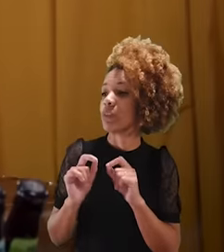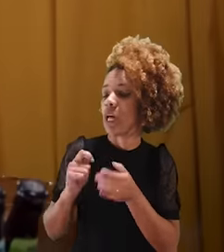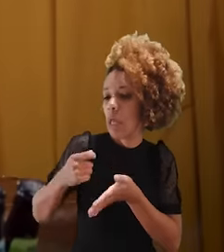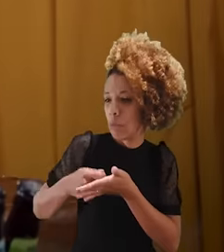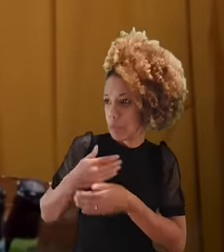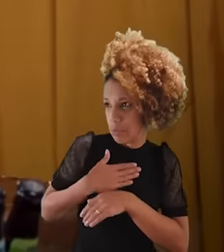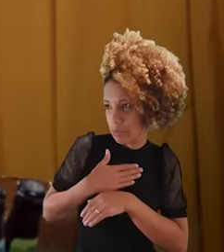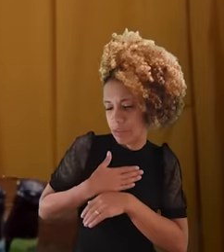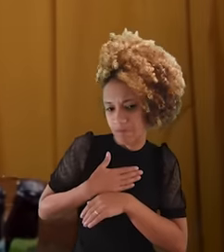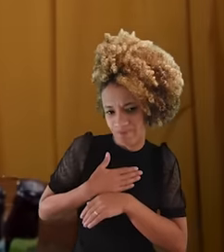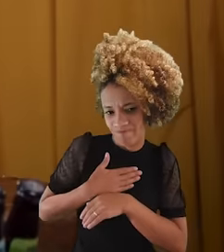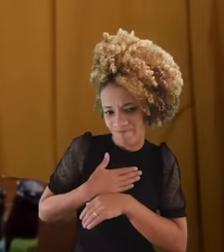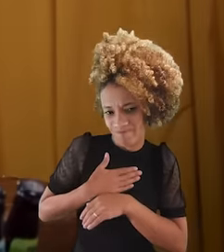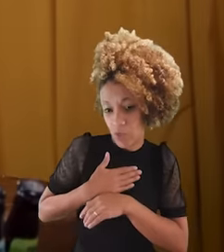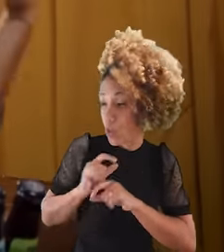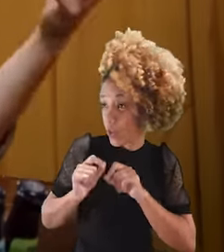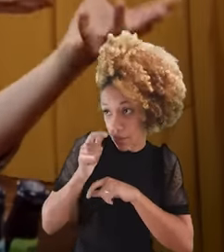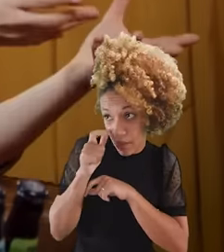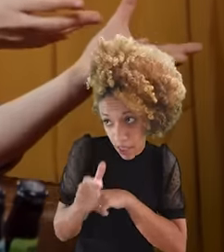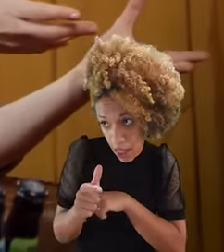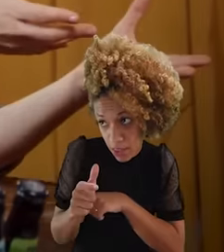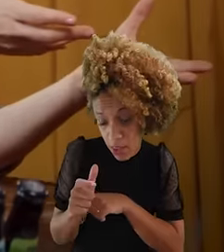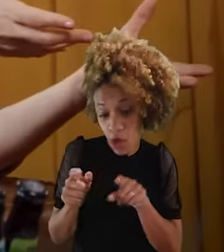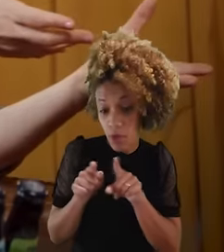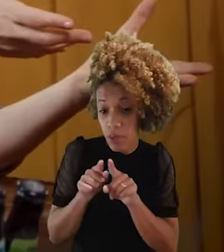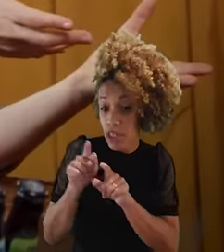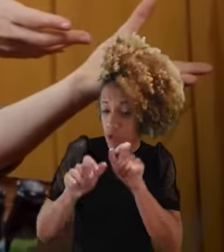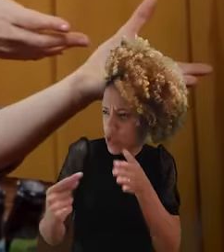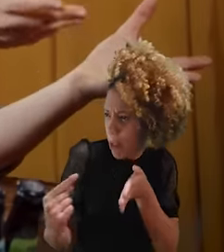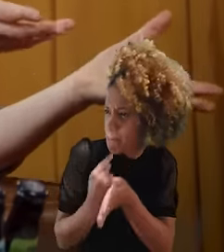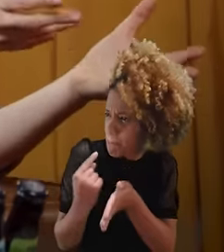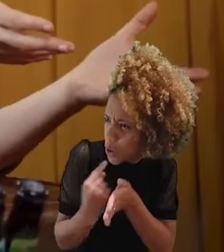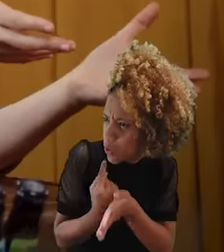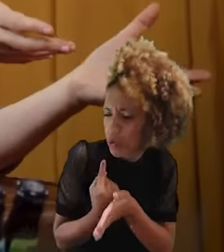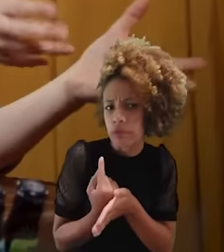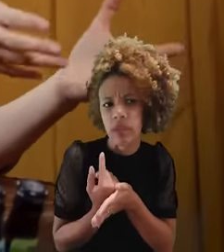mim o que interessa assim como quando as pessoas me perguntam eu sou bom ou sou ruim isso foi bom